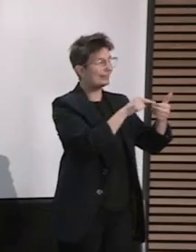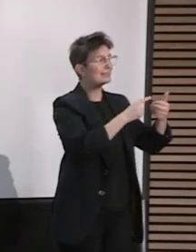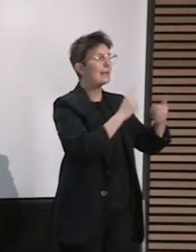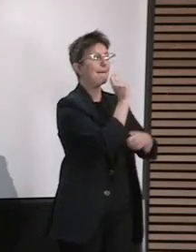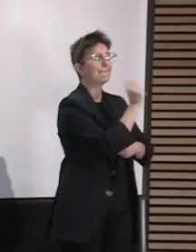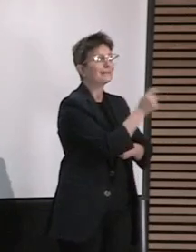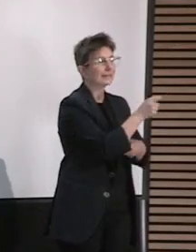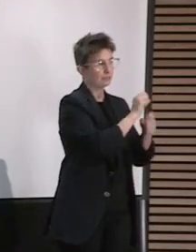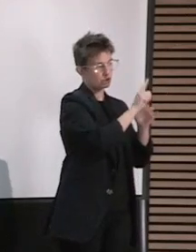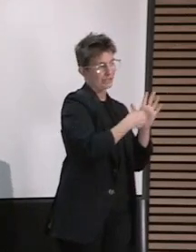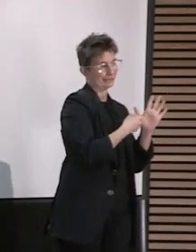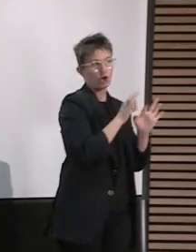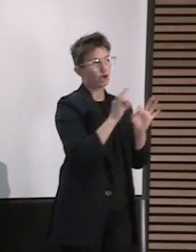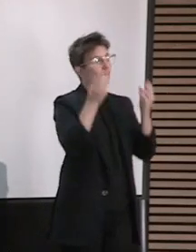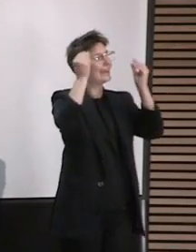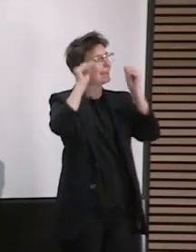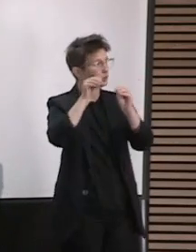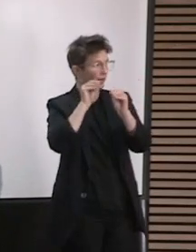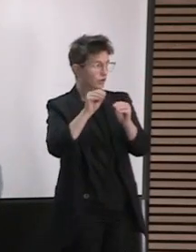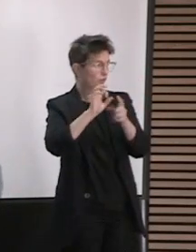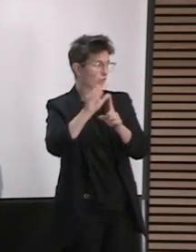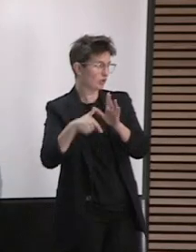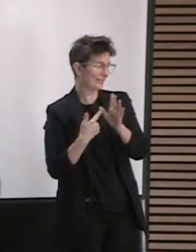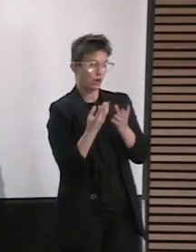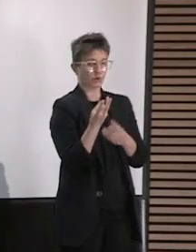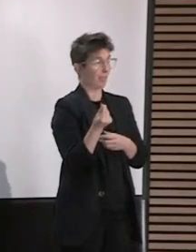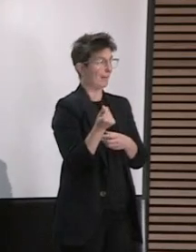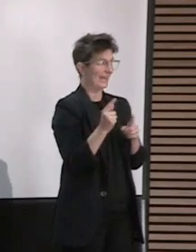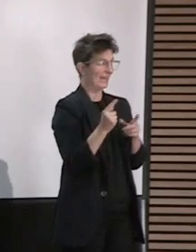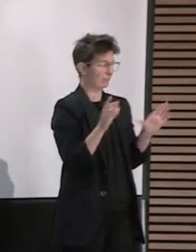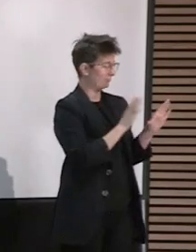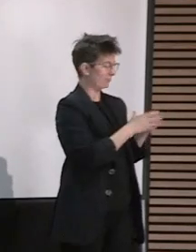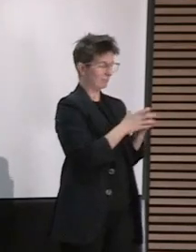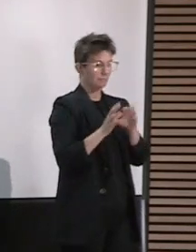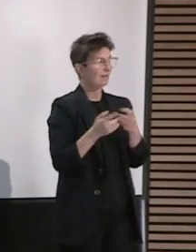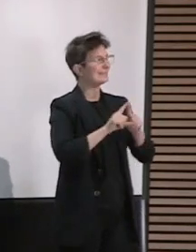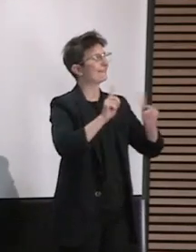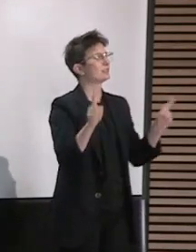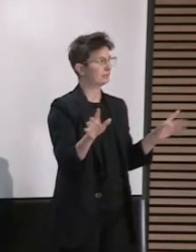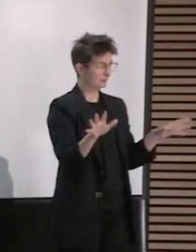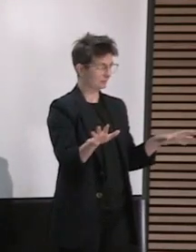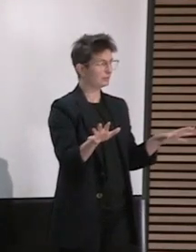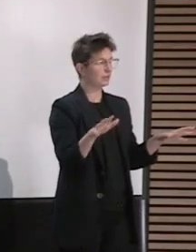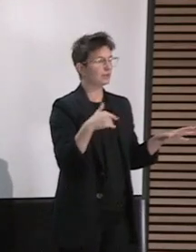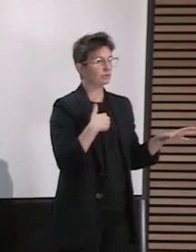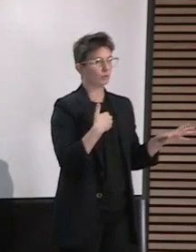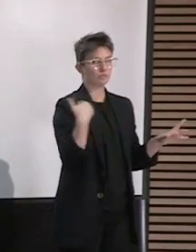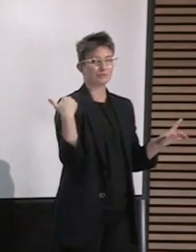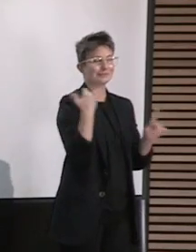iwi kaupapa iwi, etahi rohe ranei o roto. Na pera he kaupapa hanga. Me wehe e maatau